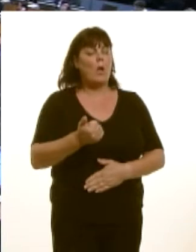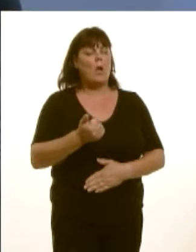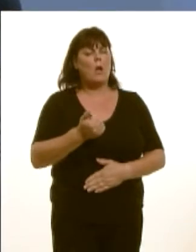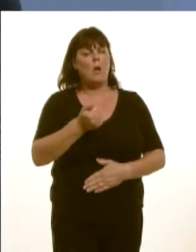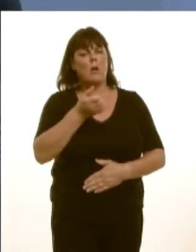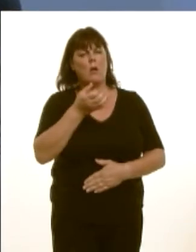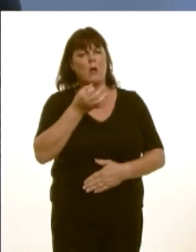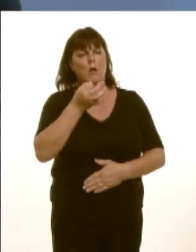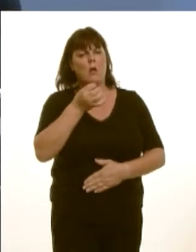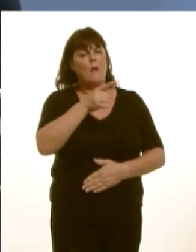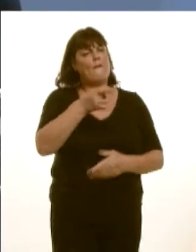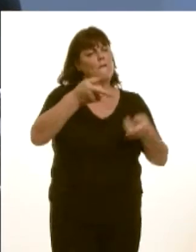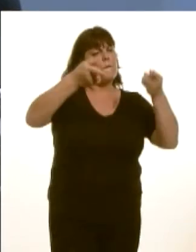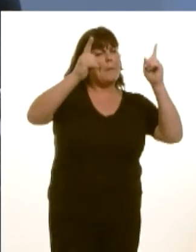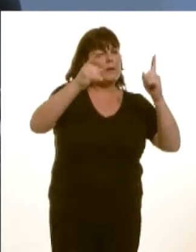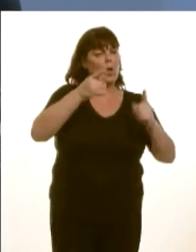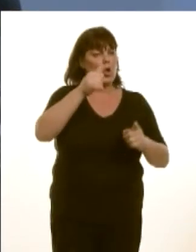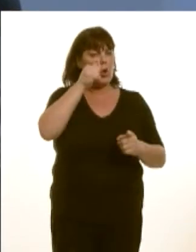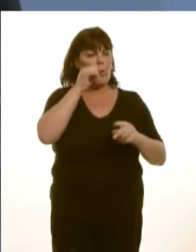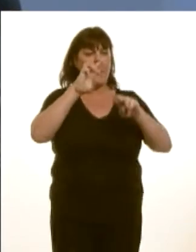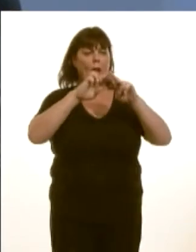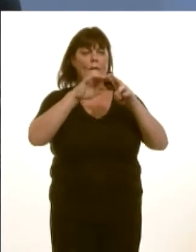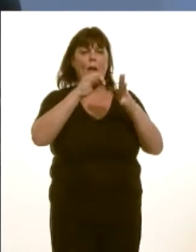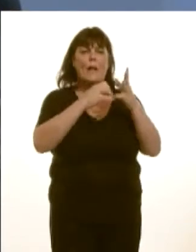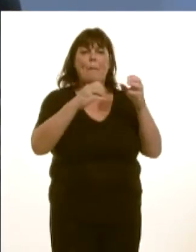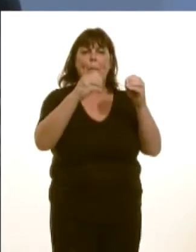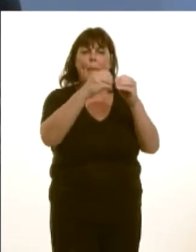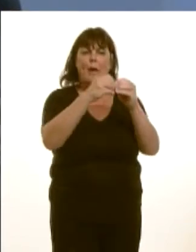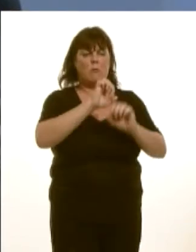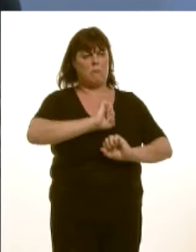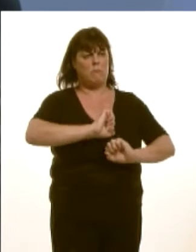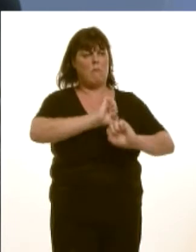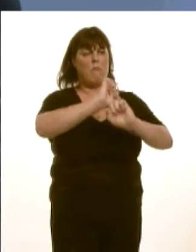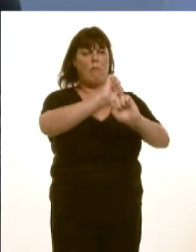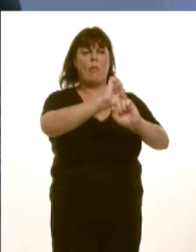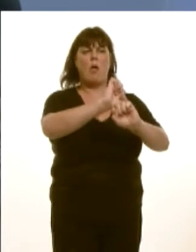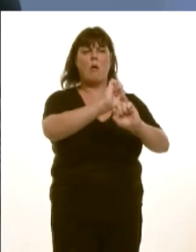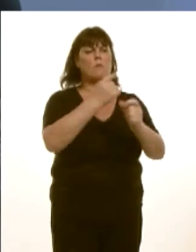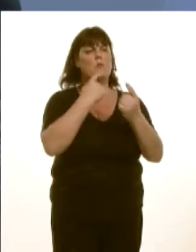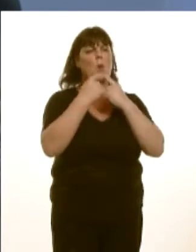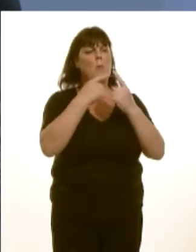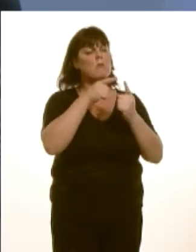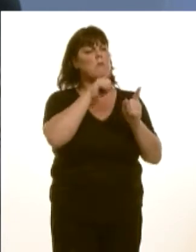ag a ddylai Comisiynydd y Gymraeg geisio defnyddio safon cymesuredd i sicrhau bod gorfodaeth